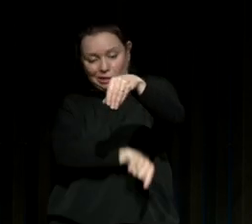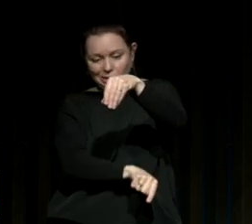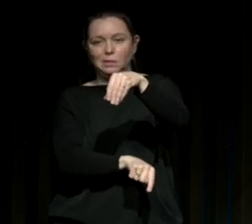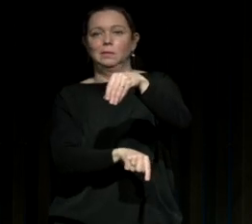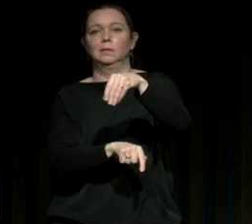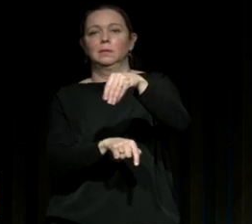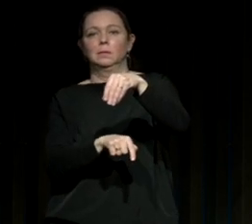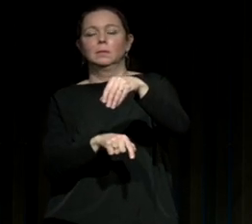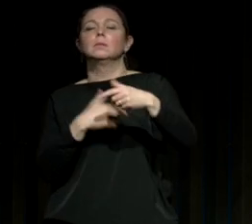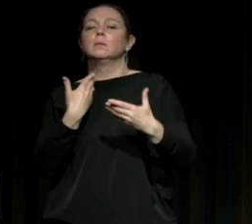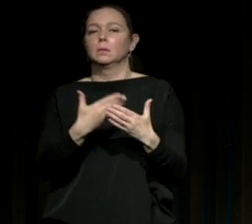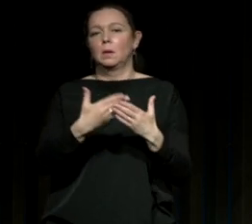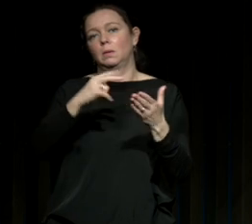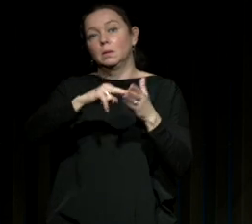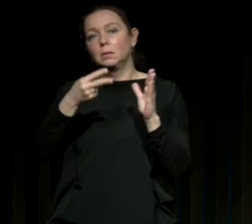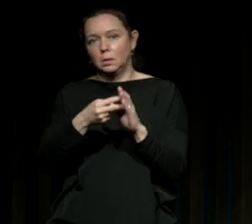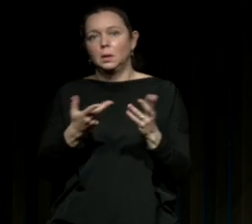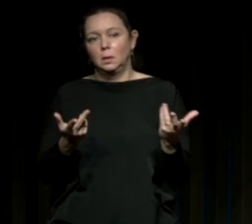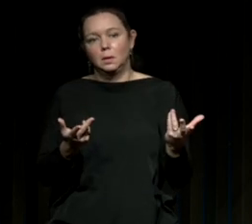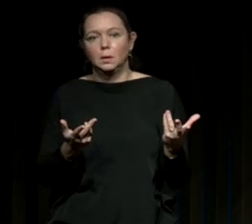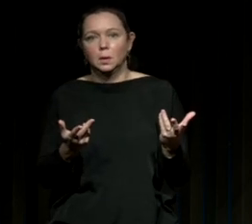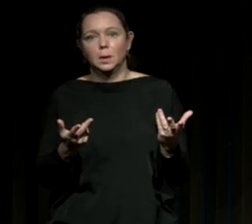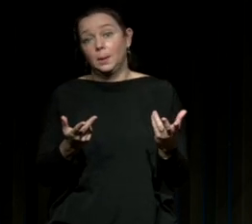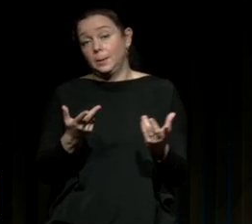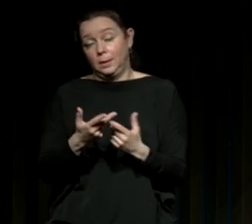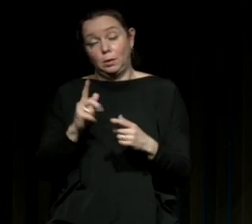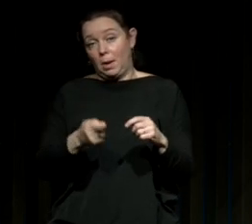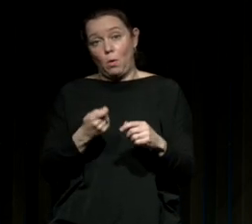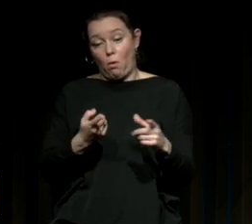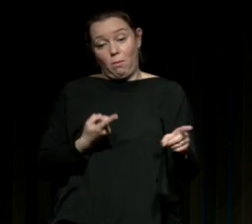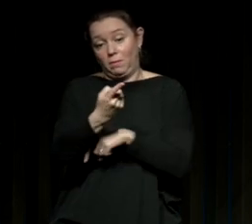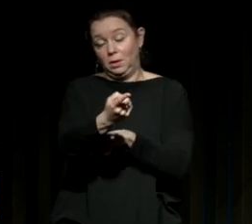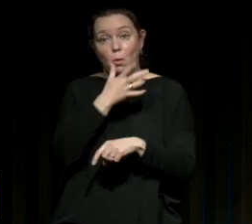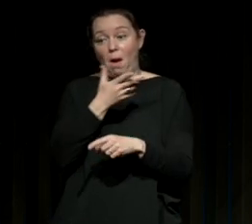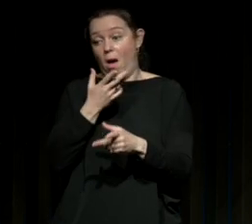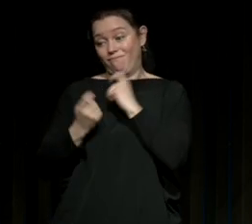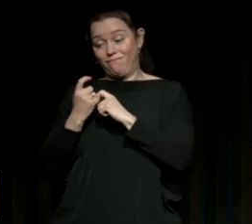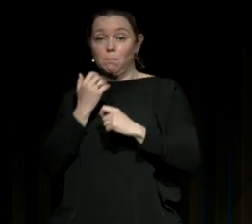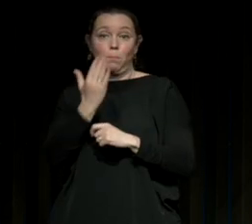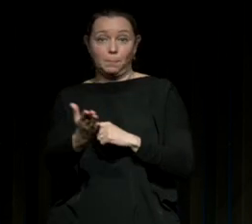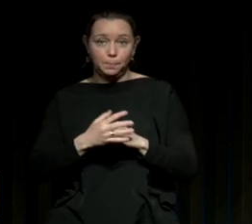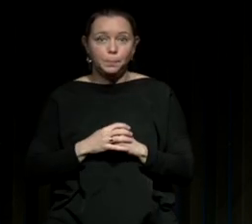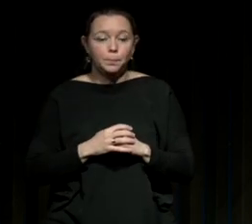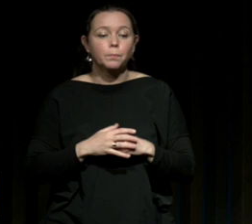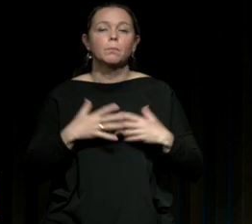ça c'est une technique qui théoriquement et irréversible alors les résultats sur le poids